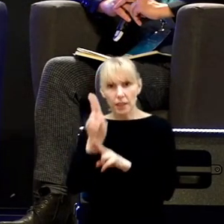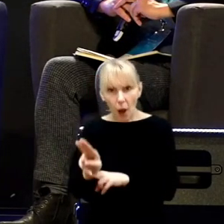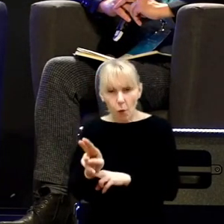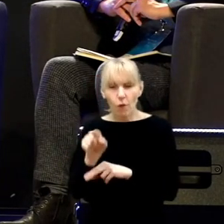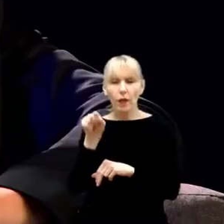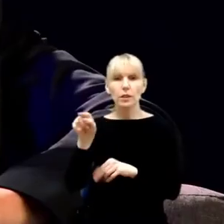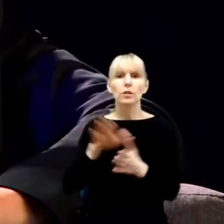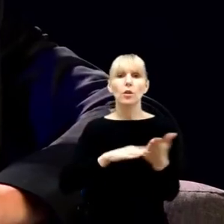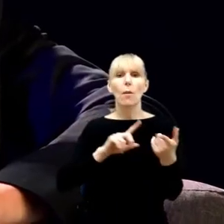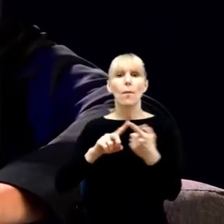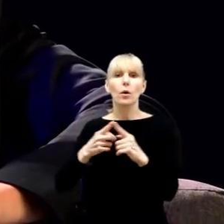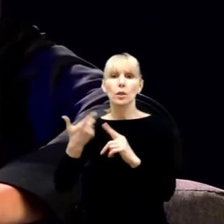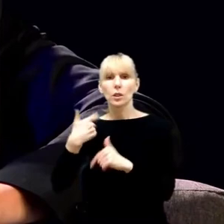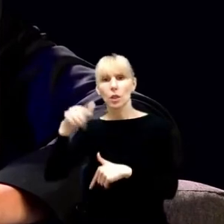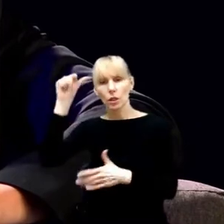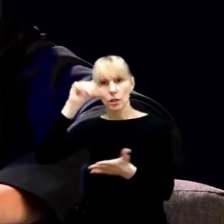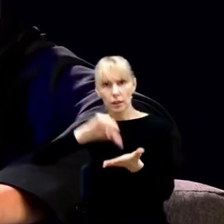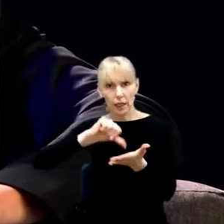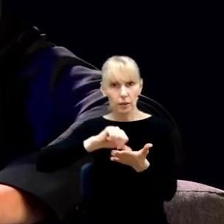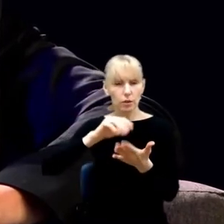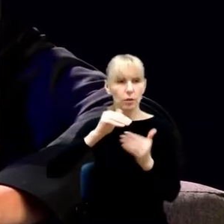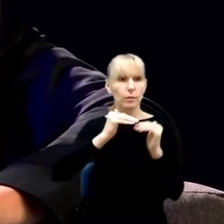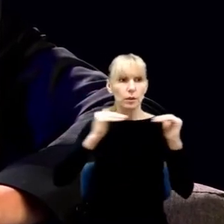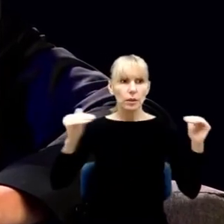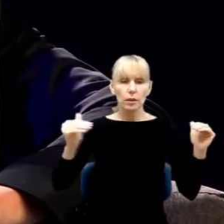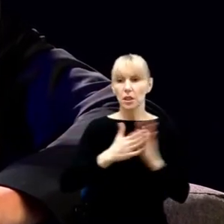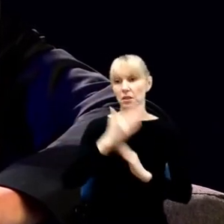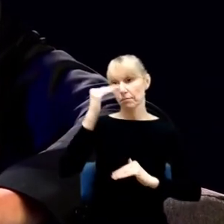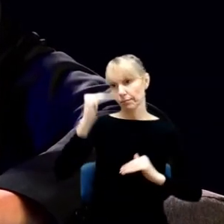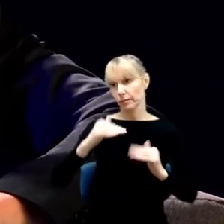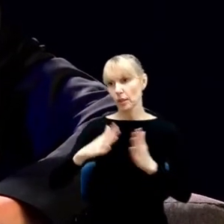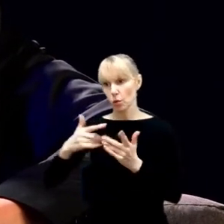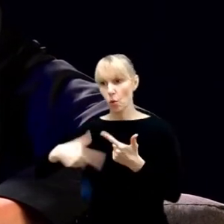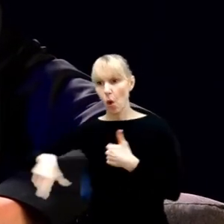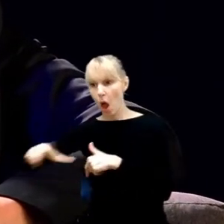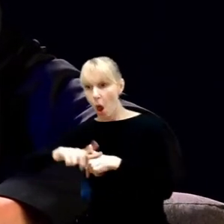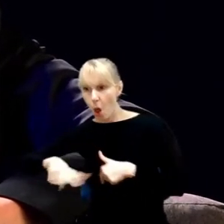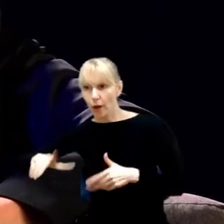jest bardzo niskie, to na tym szczeblu lokalnym jeszcze jakieś wychodzi.